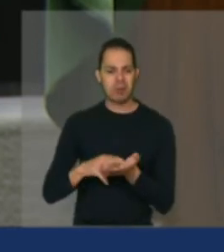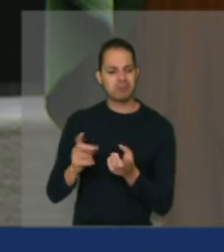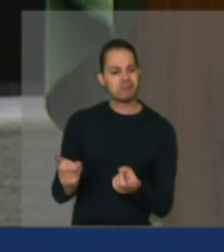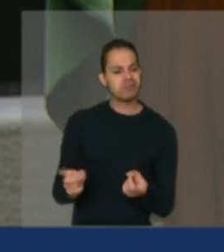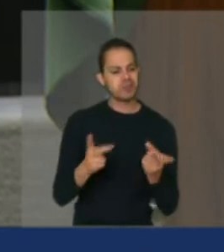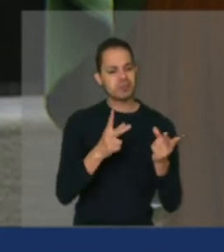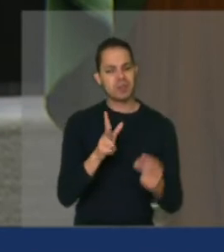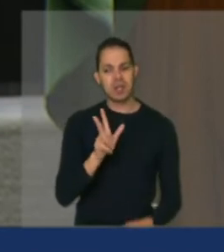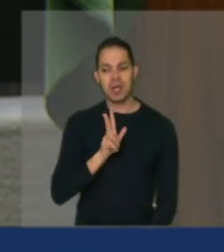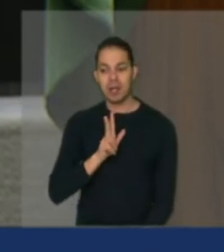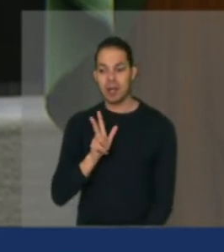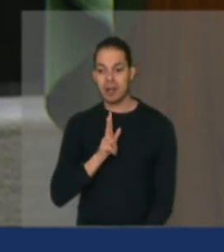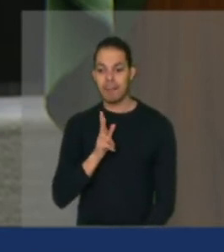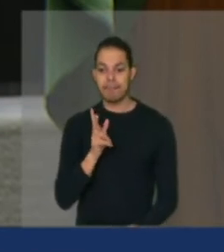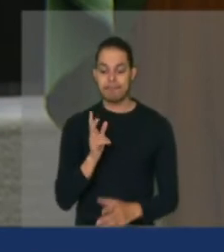UMA EMPRESA QUE GEROU 1 BILHÃO E 500 MILHÕES DE